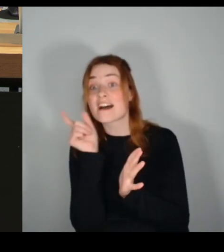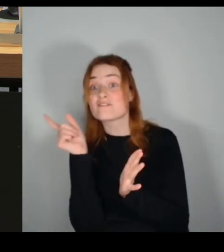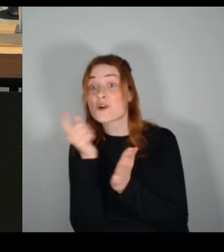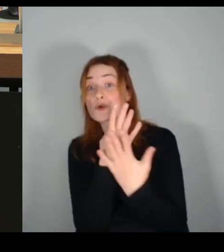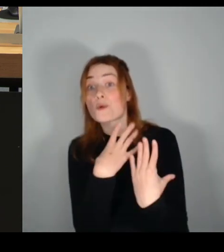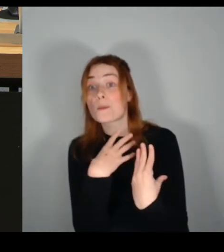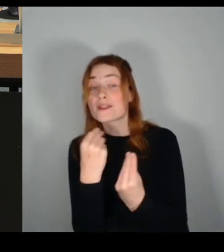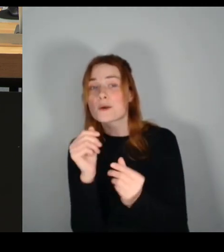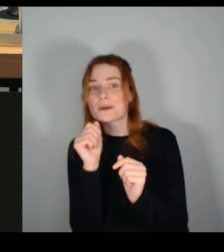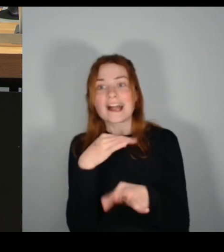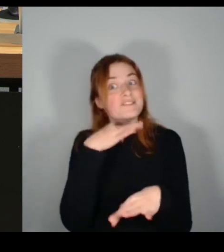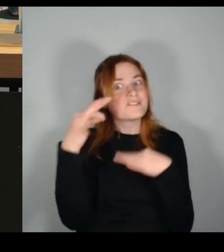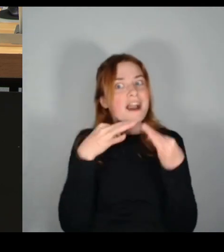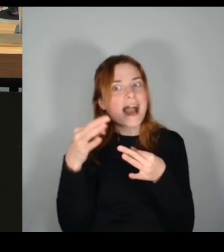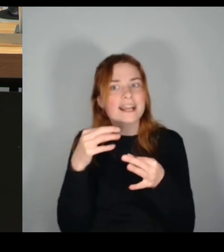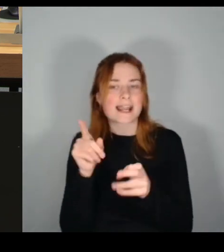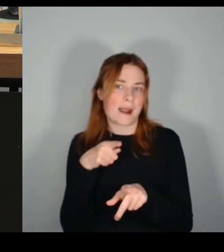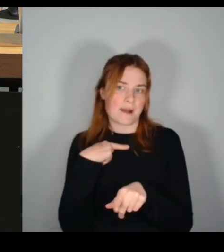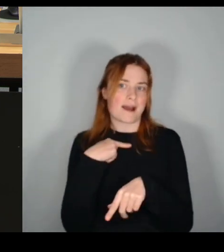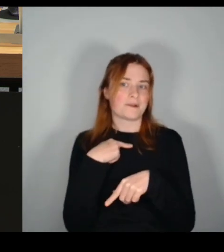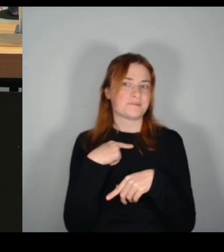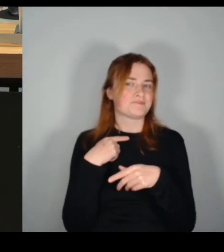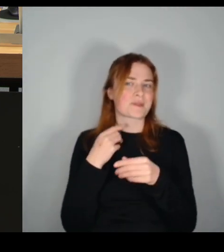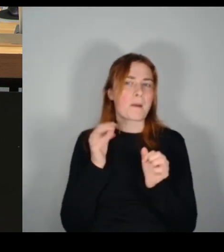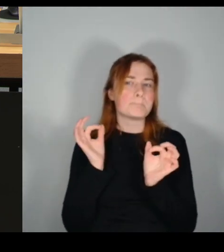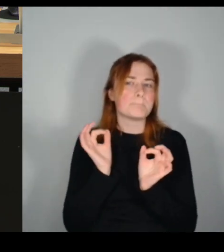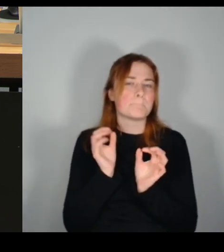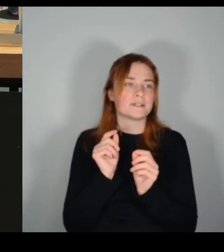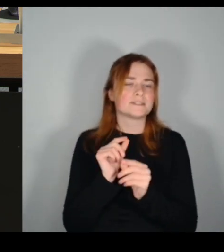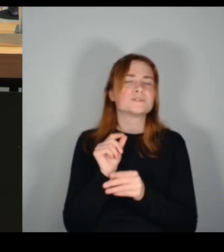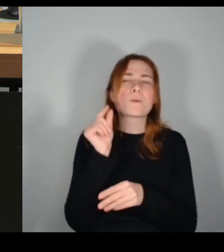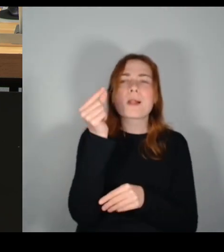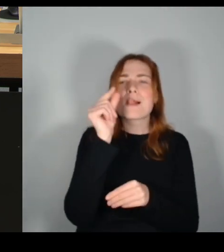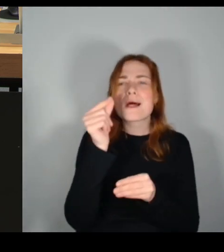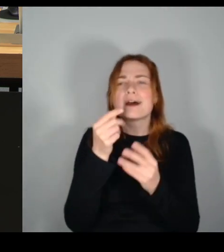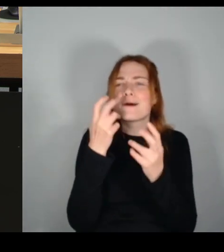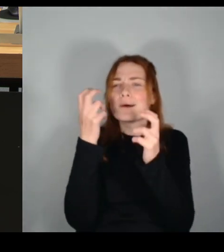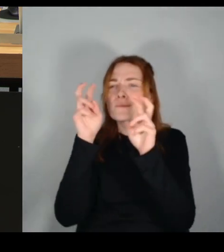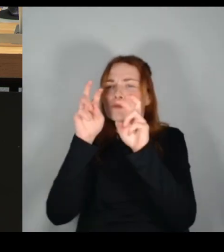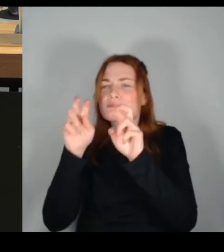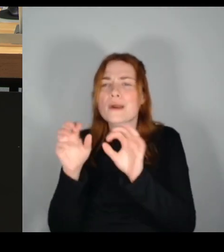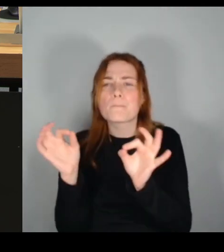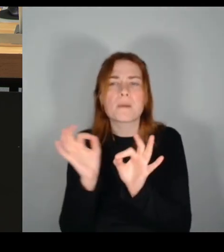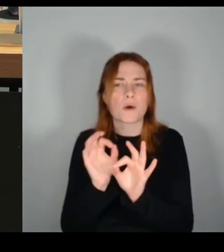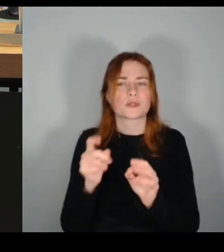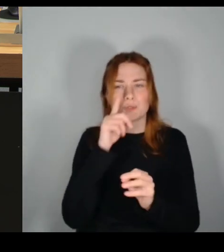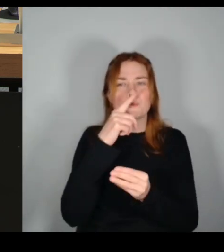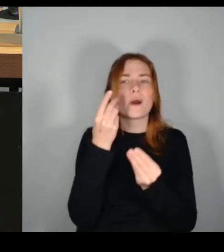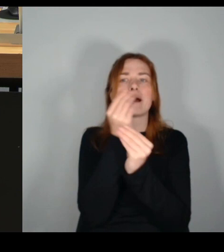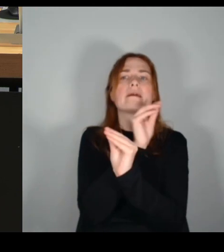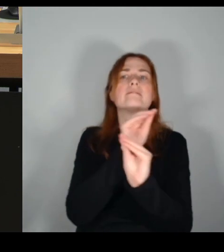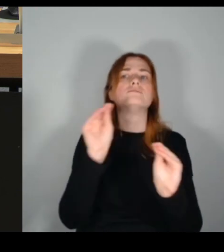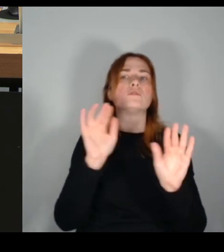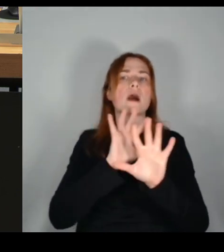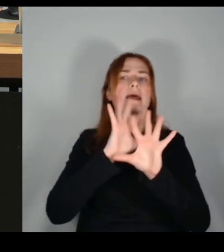sondern habe es nur so in den Raum geworfen. So, aber selbstverständlich sind wir auch dafür, dass wir